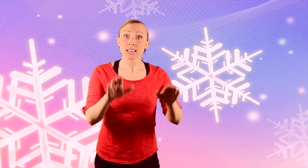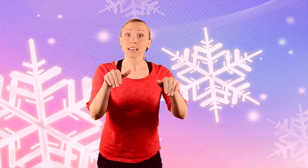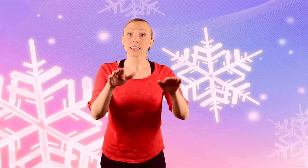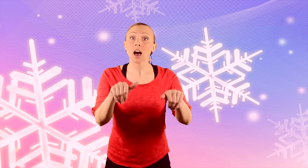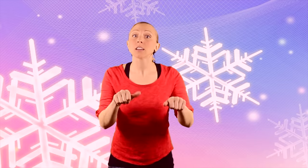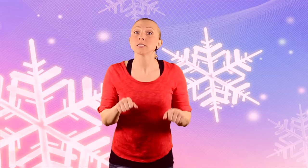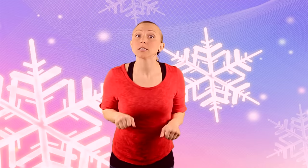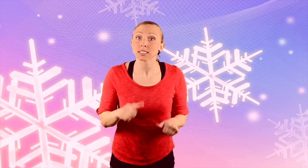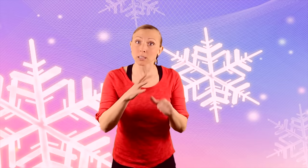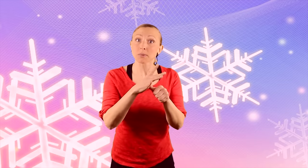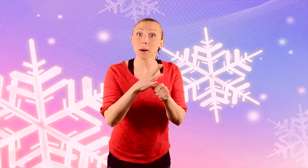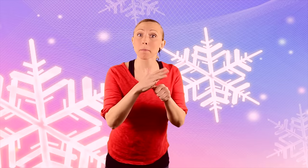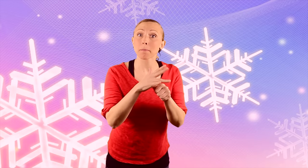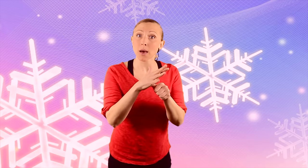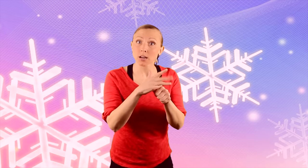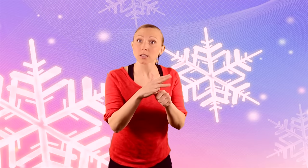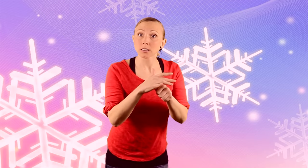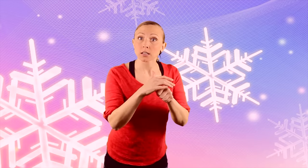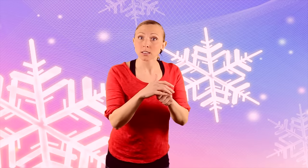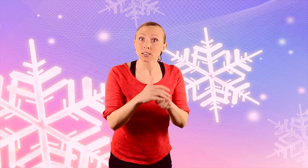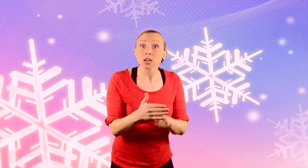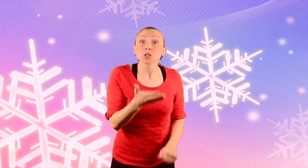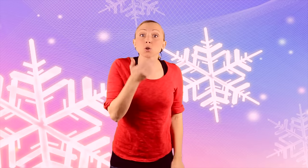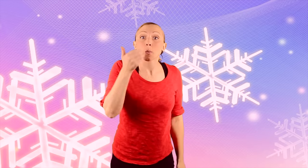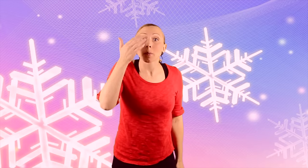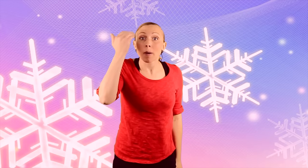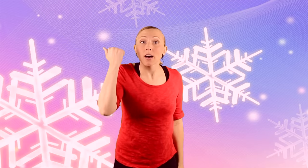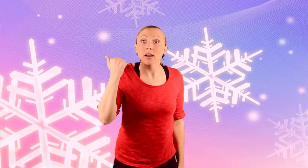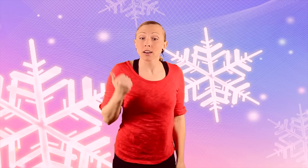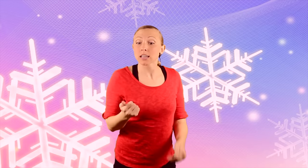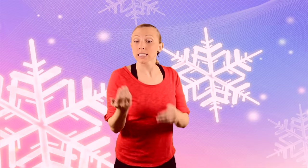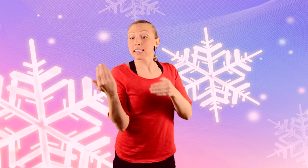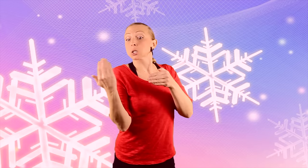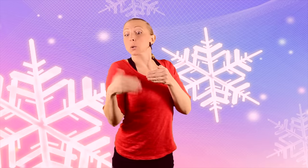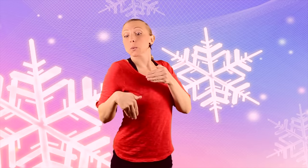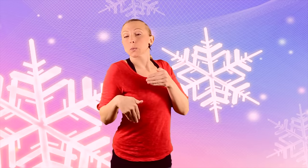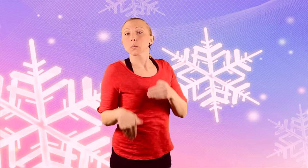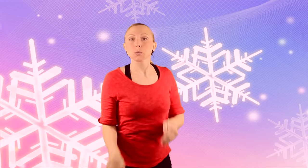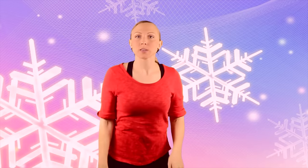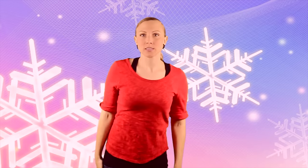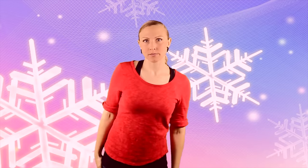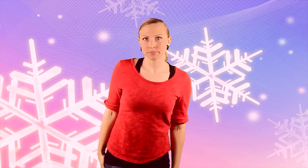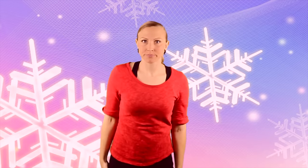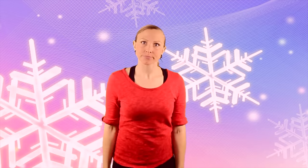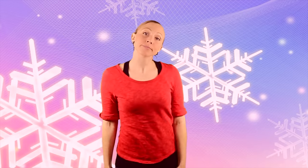Redan i september just när sommarn tagit slut